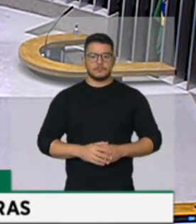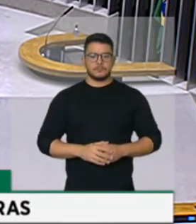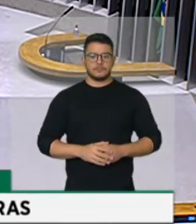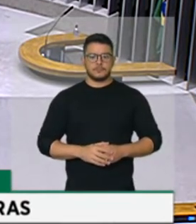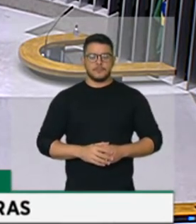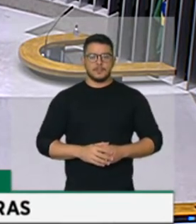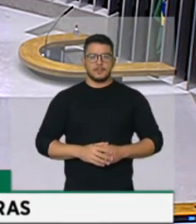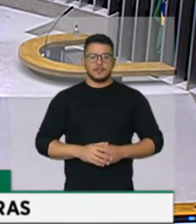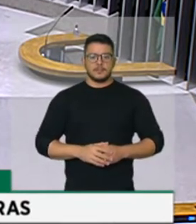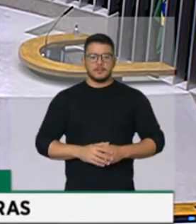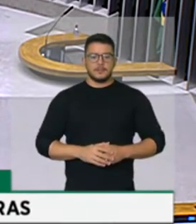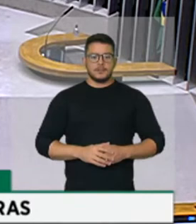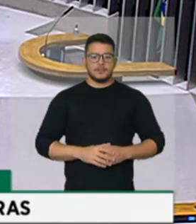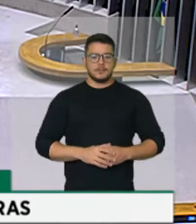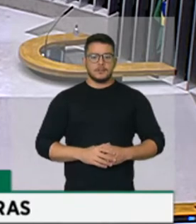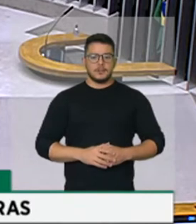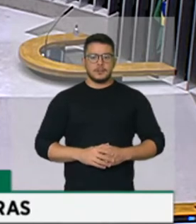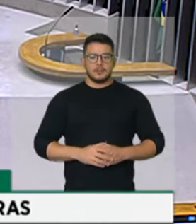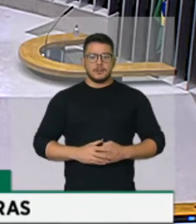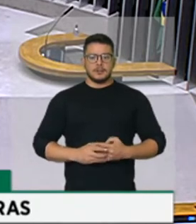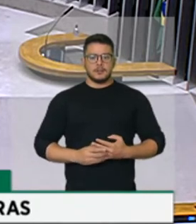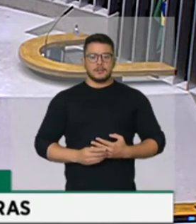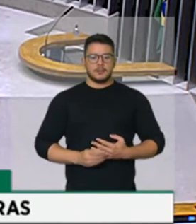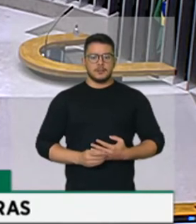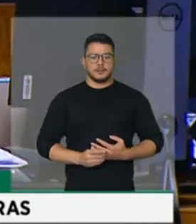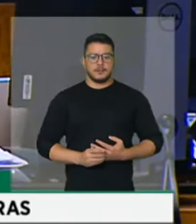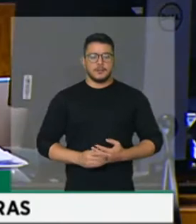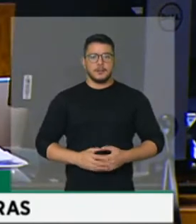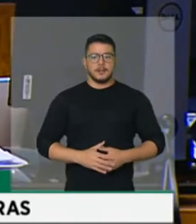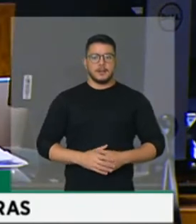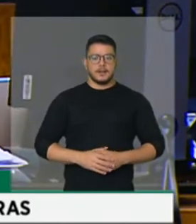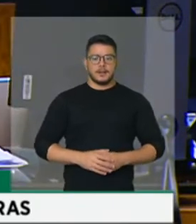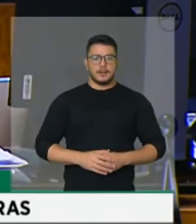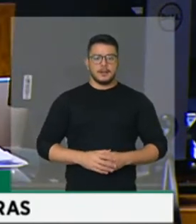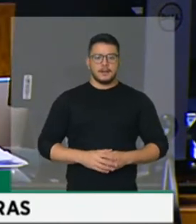PROGRESSISTAS, PRESIDENTE... -- [DEPUTADO]: CALMA DEPUTADO CACÁ. DEPUTADO